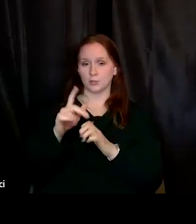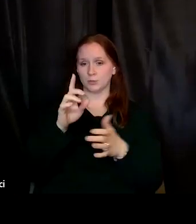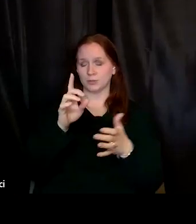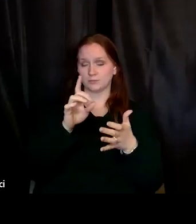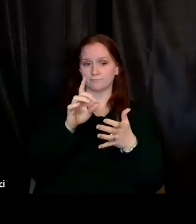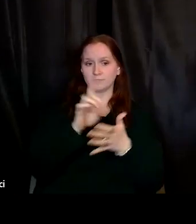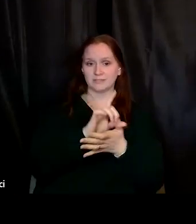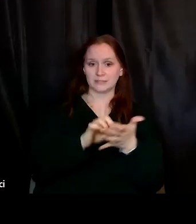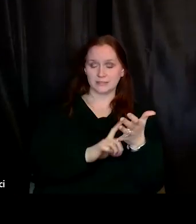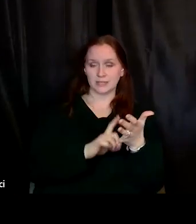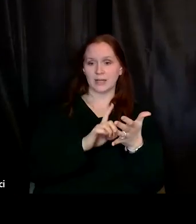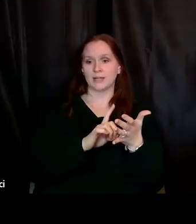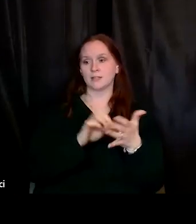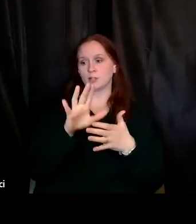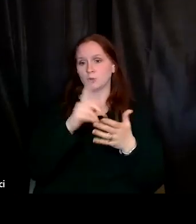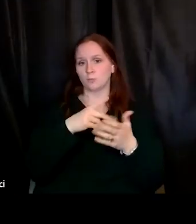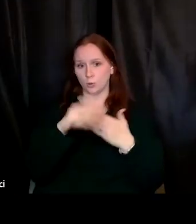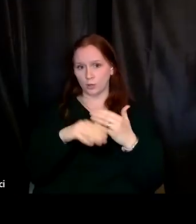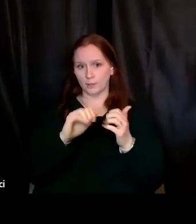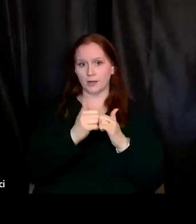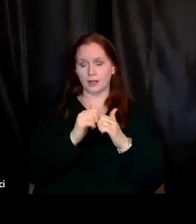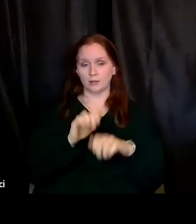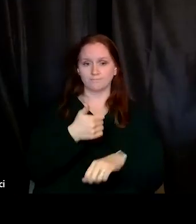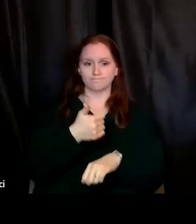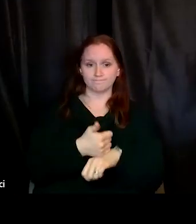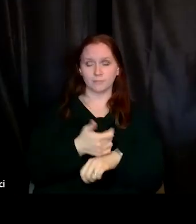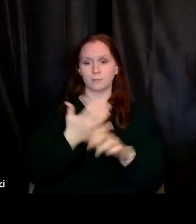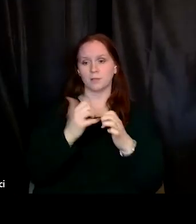déjame hacer que sea lo más fácil para ti también